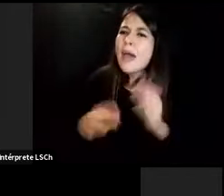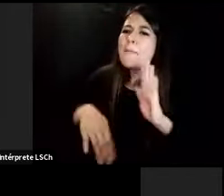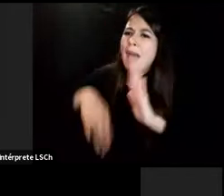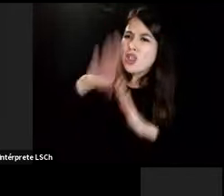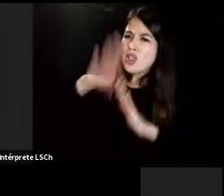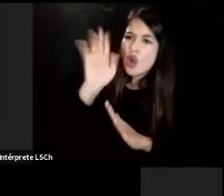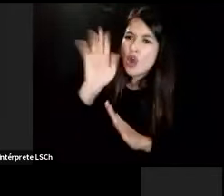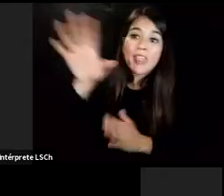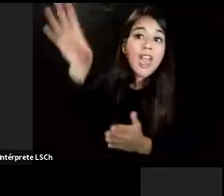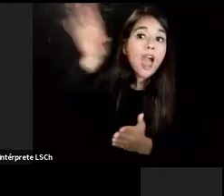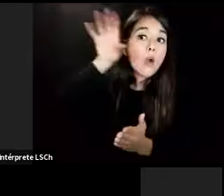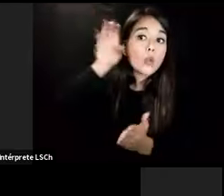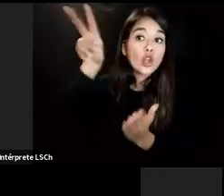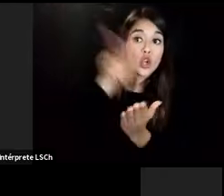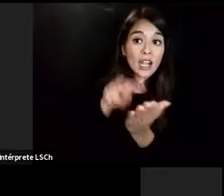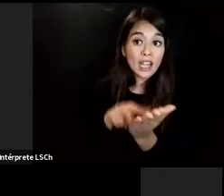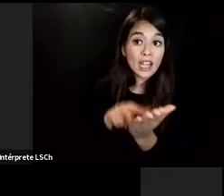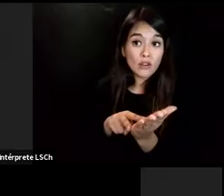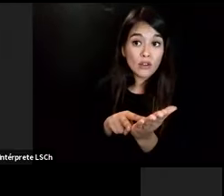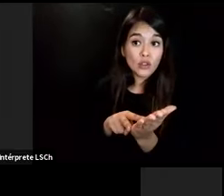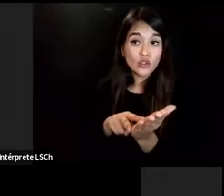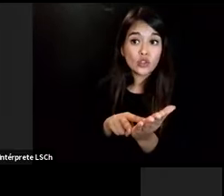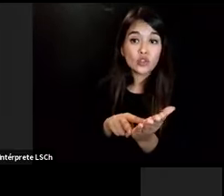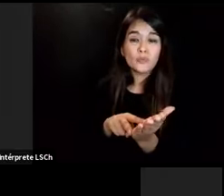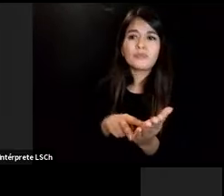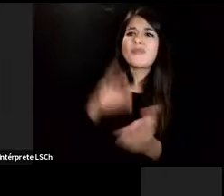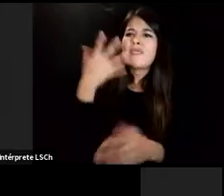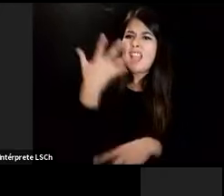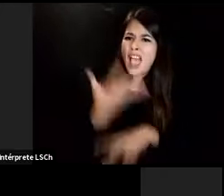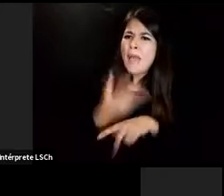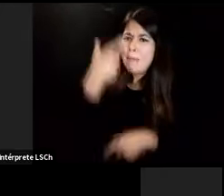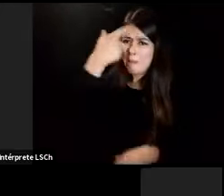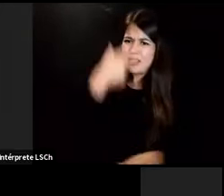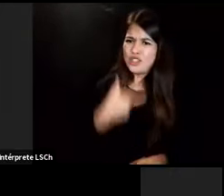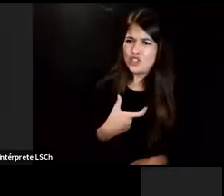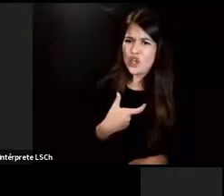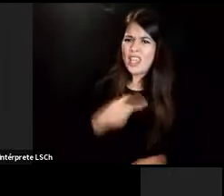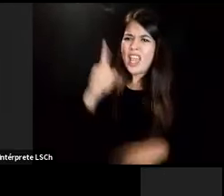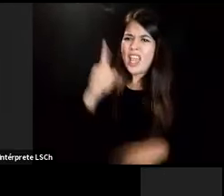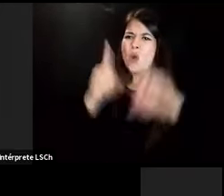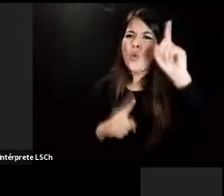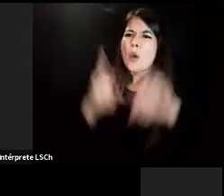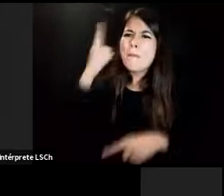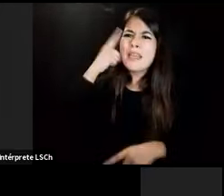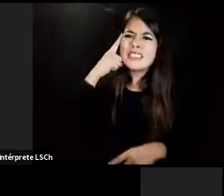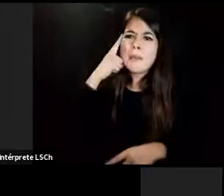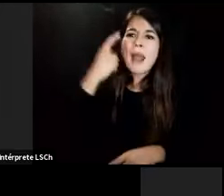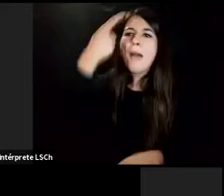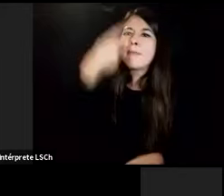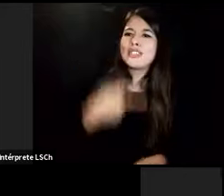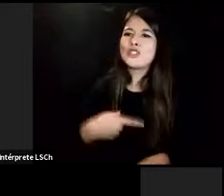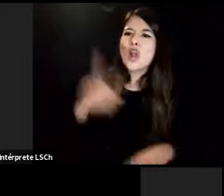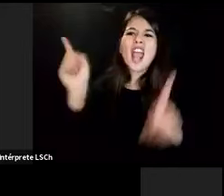de grandes lectores -hay gente que piensa que los audiolibros son al revés: para gente que no lee. Pero muchas veces